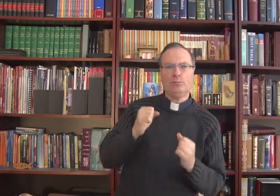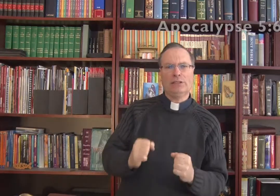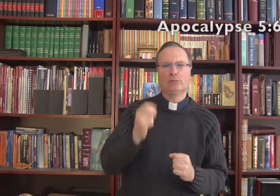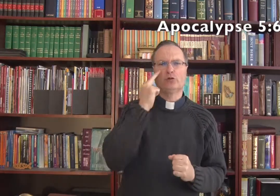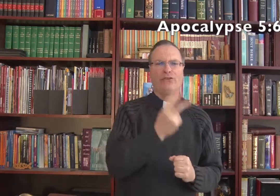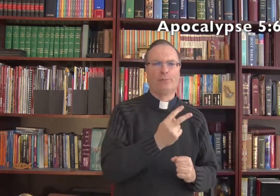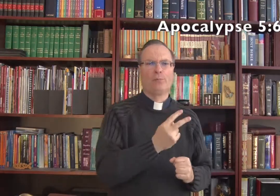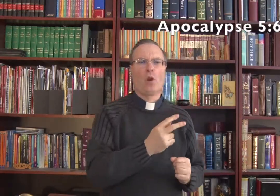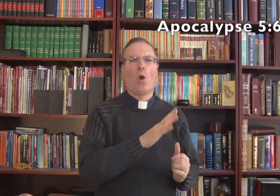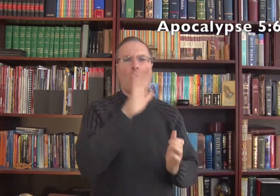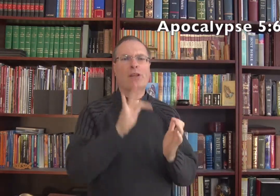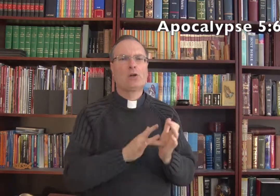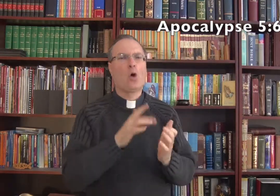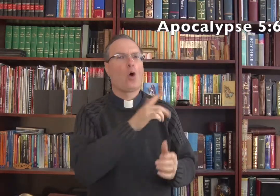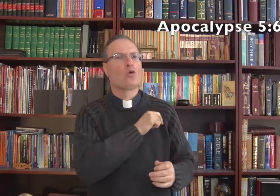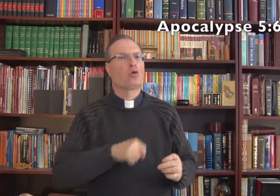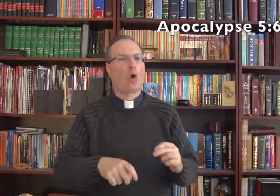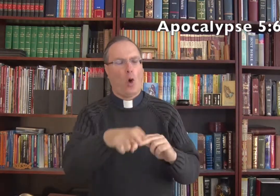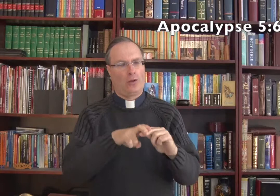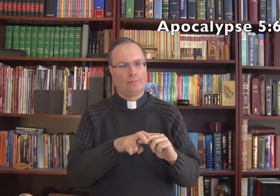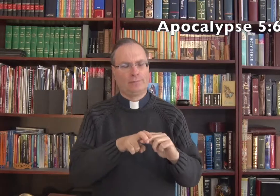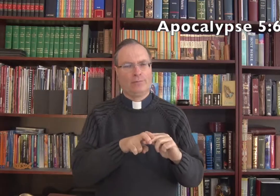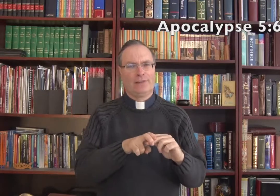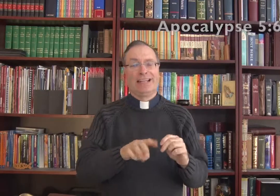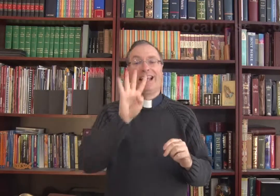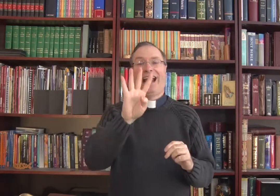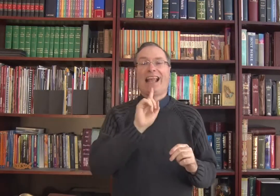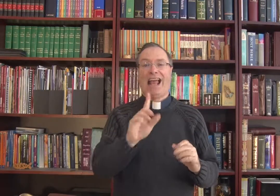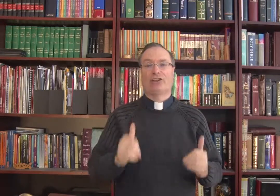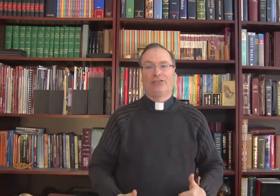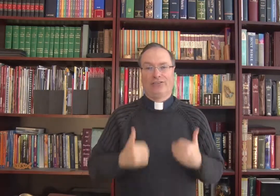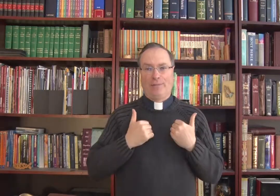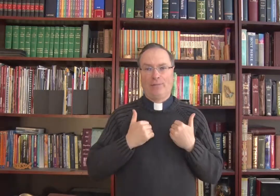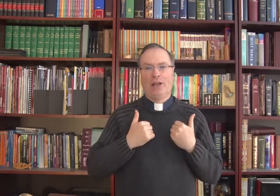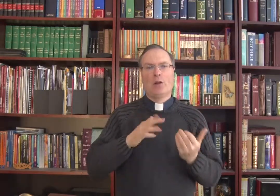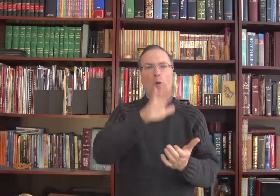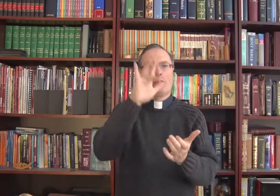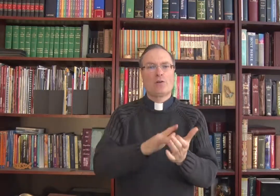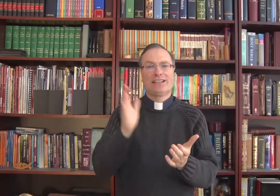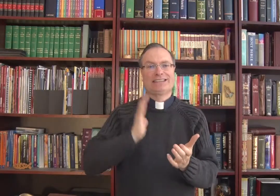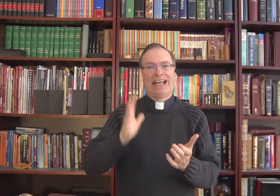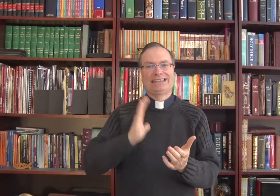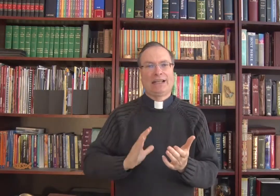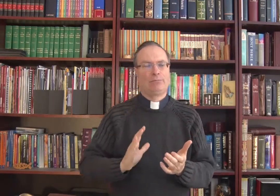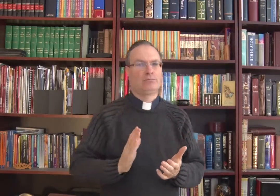«Puis je vis, au milieu du trône et des quatre êtres vivants et au milieu des anciens,